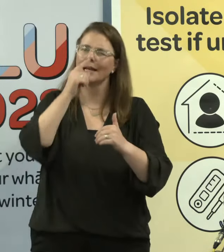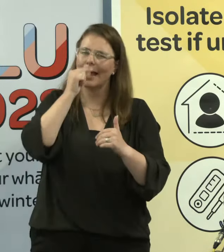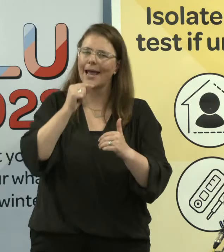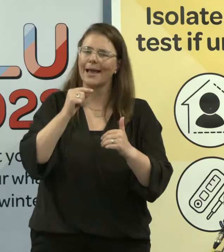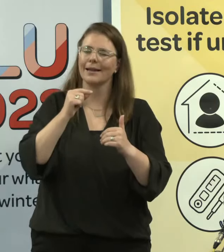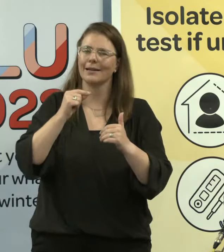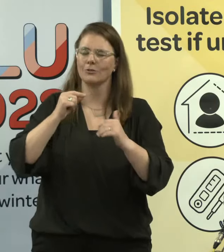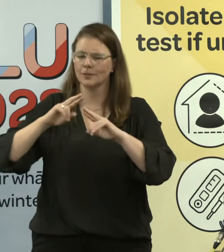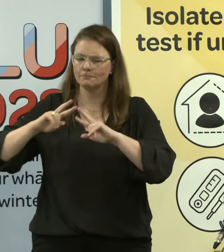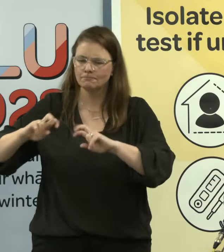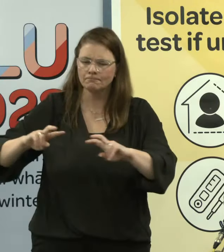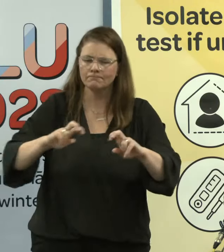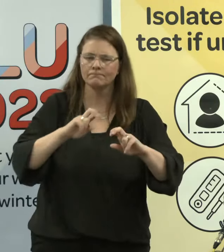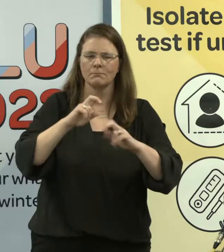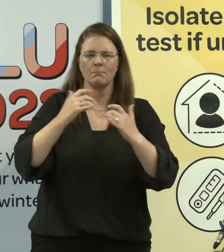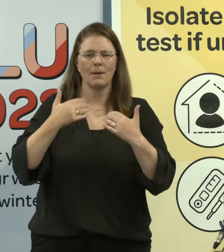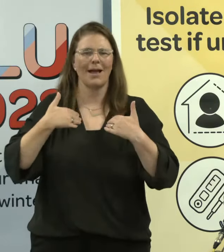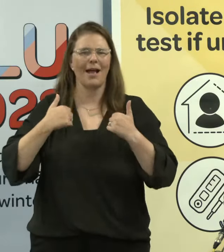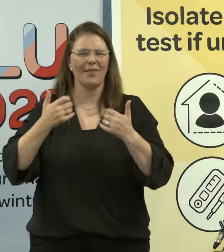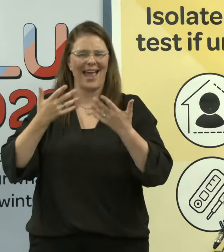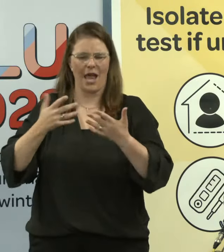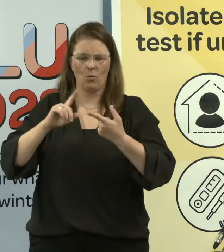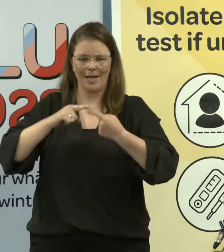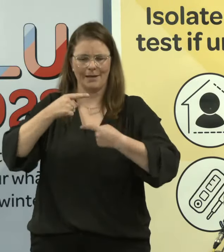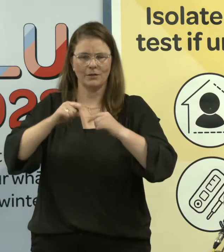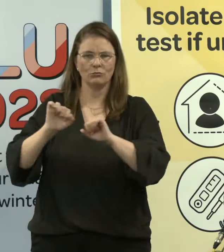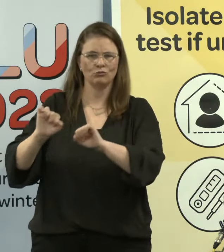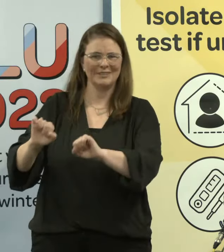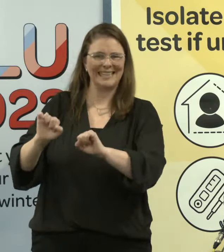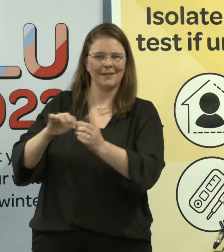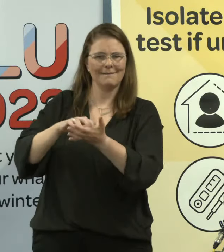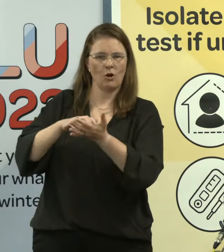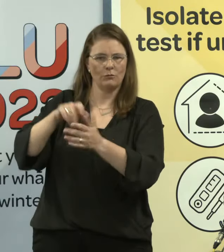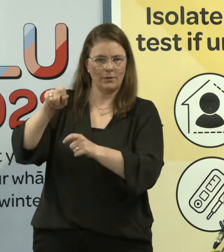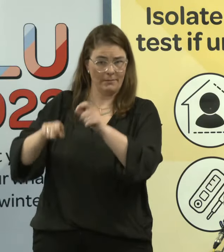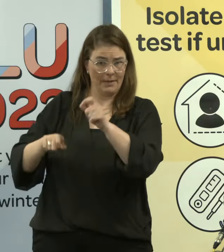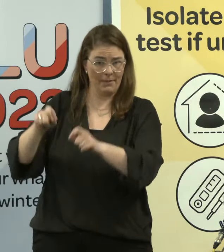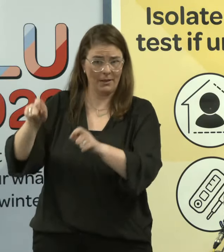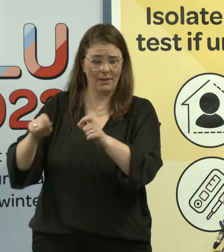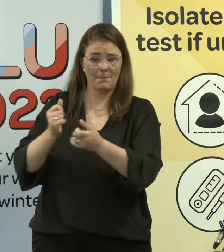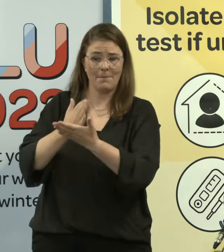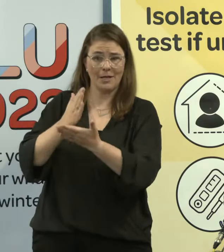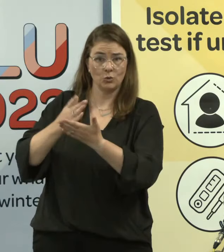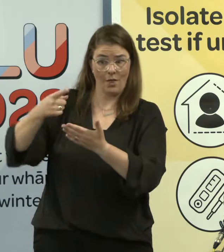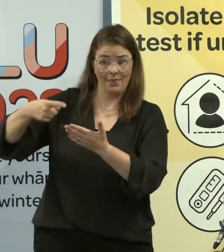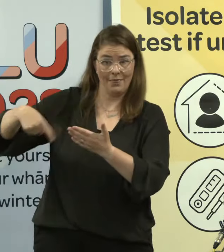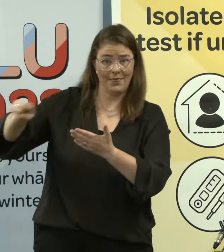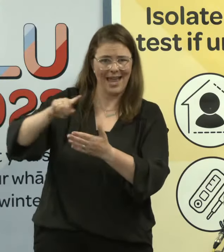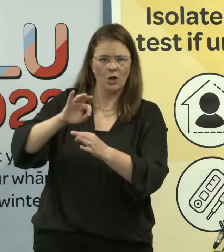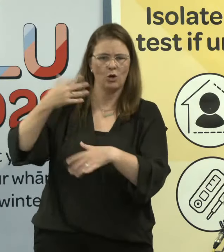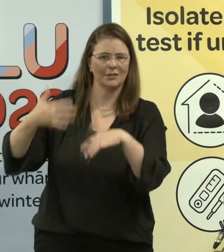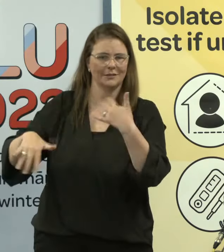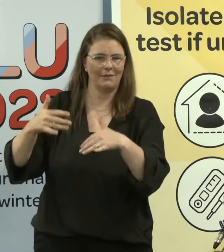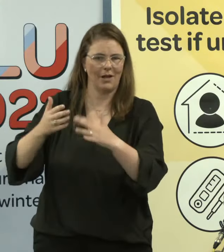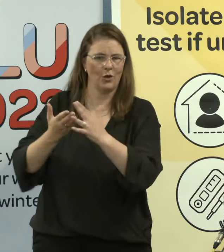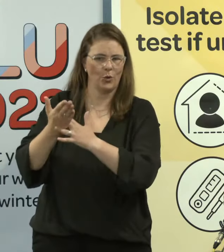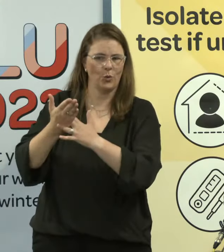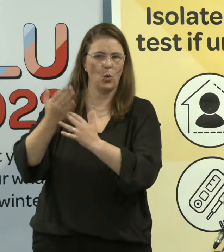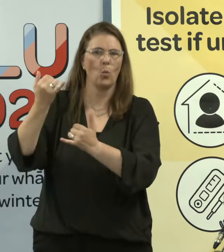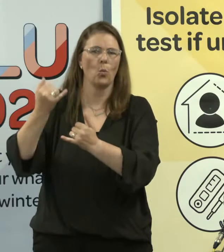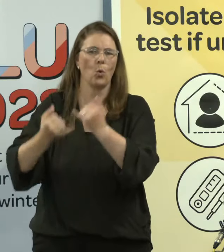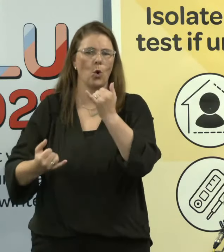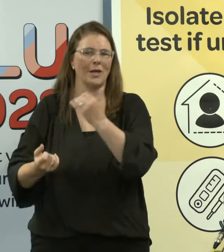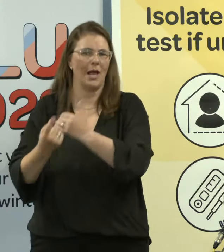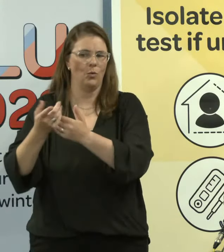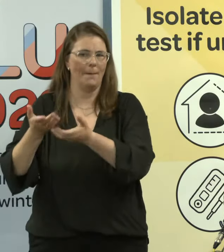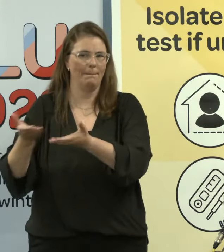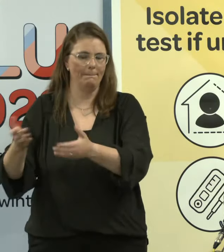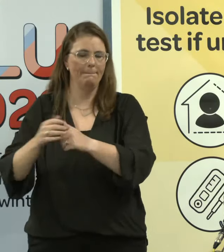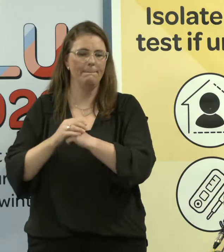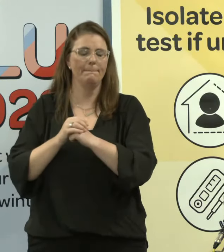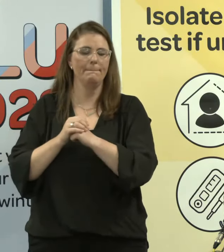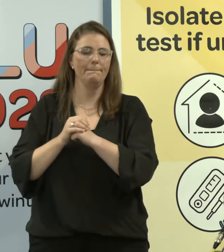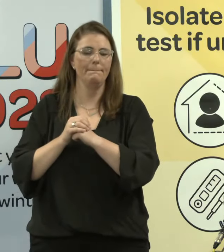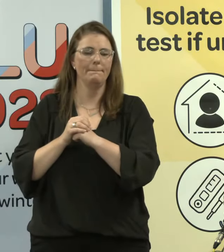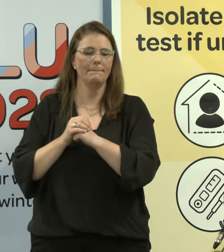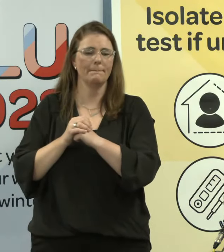tikanga o te whakatata ki COVID,